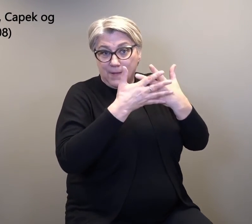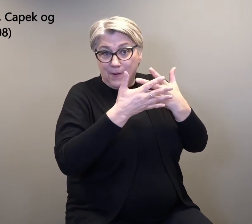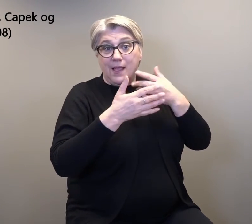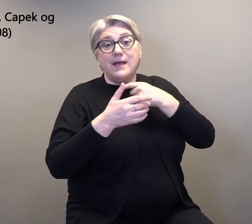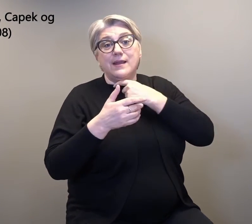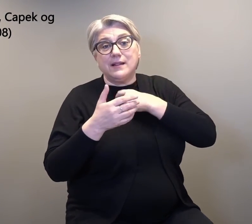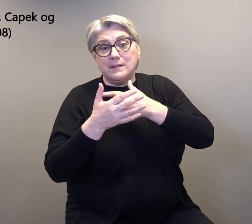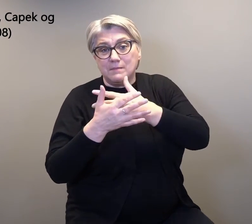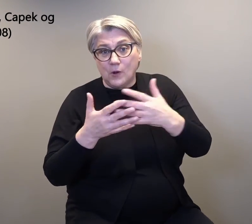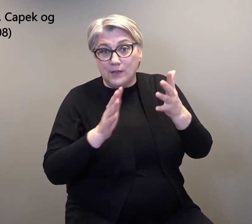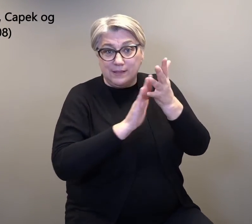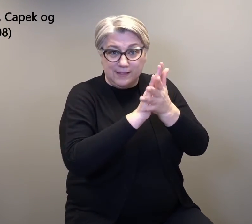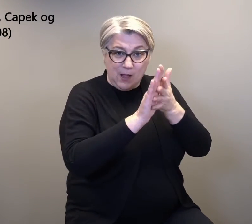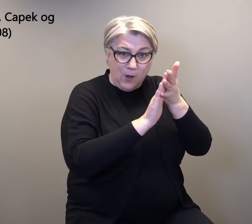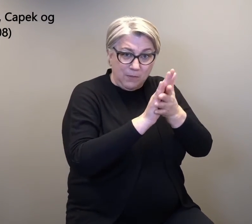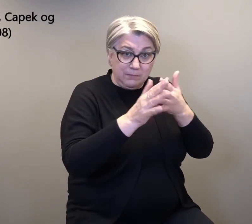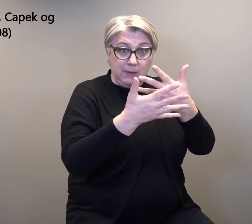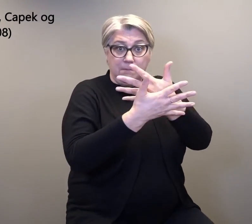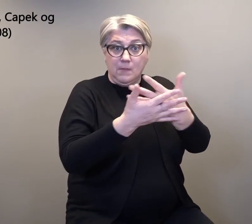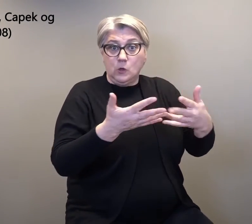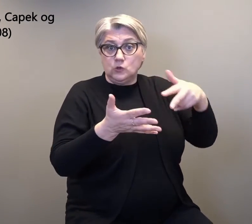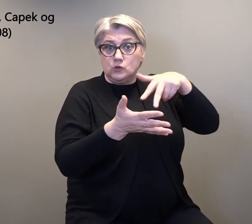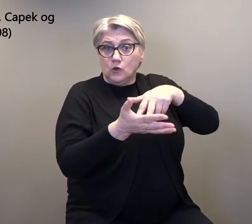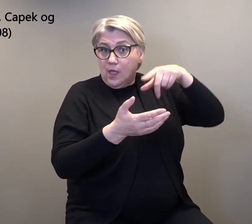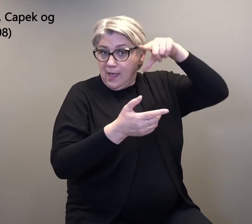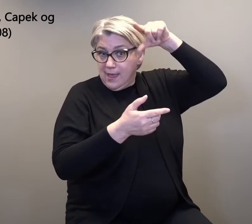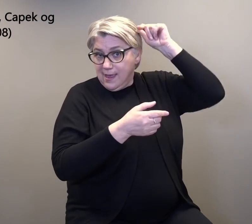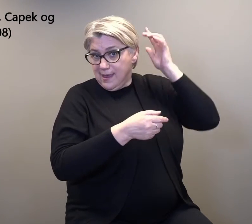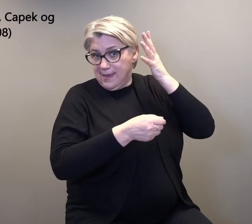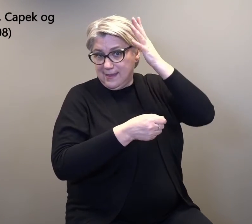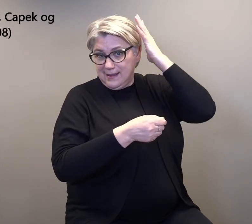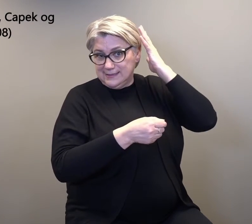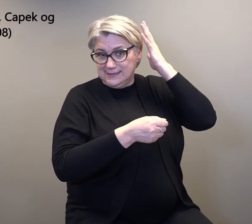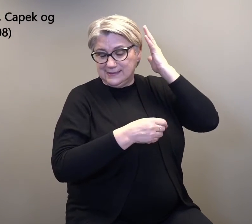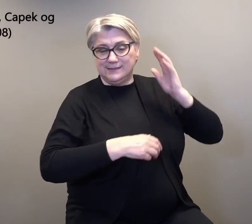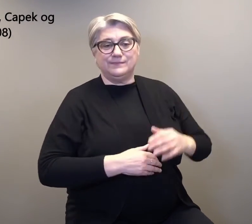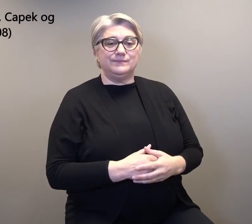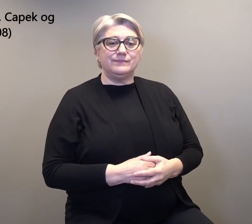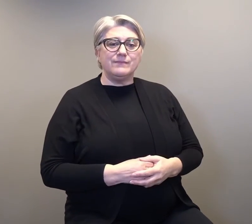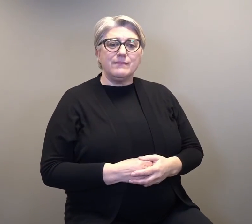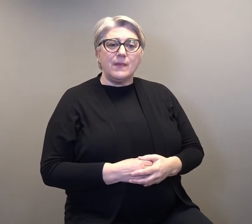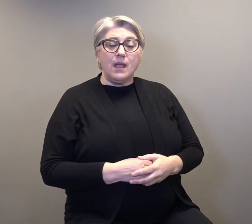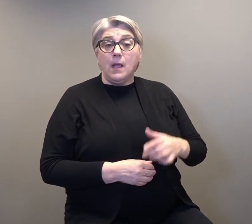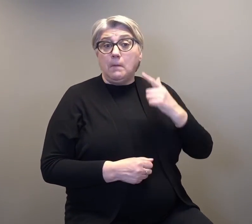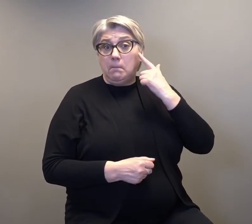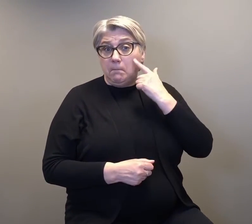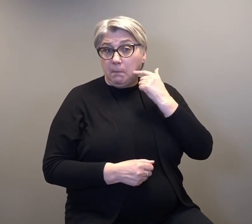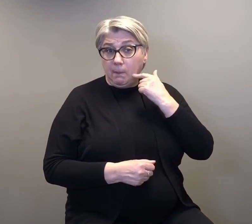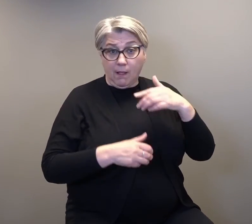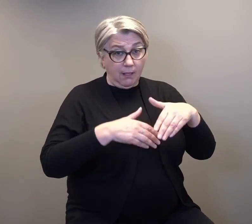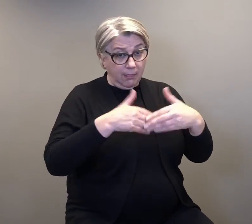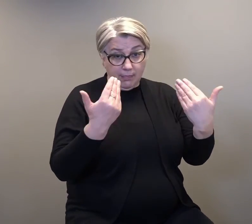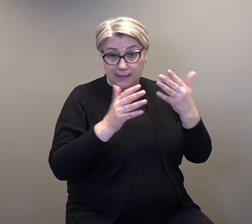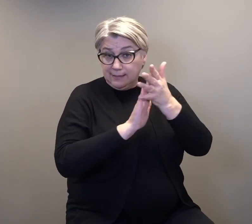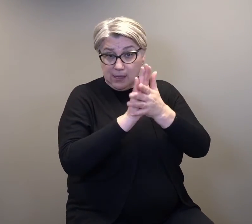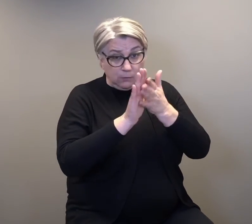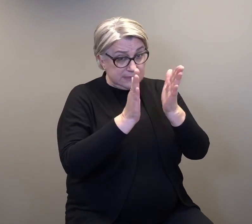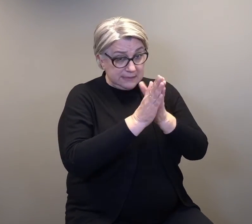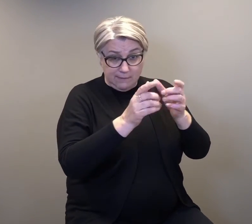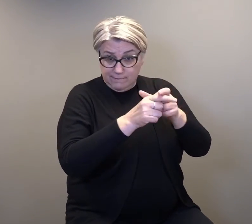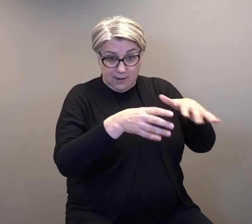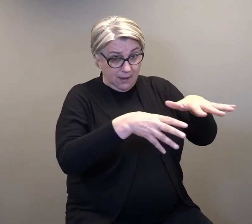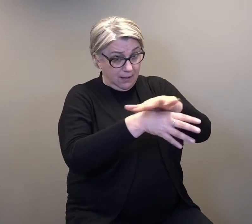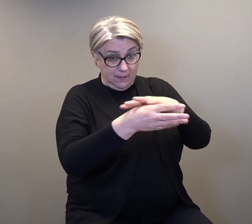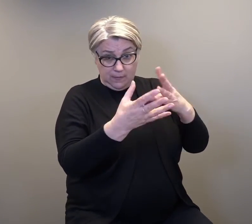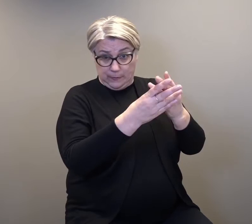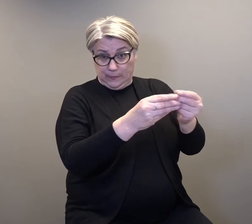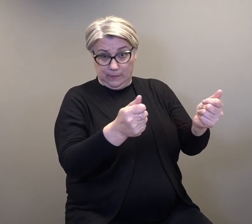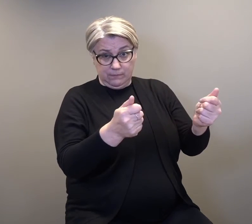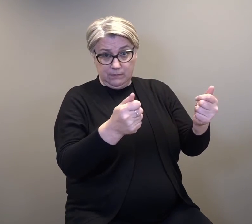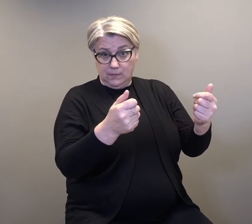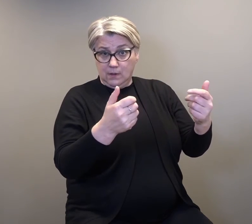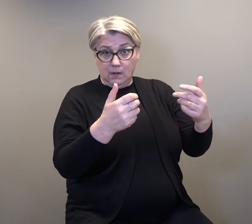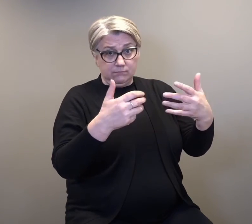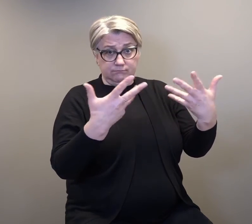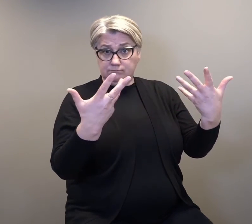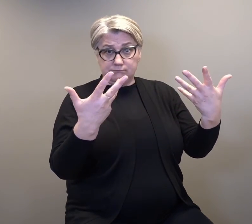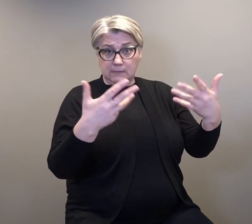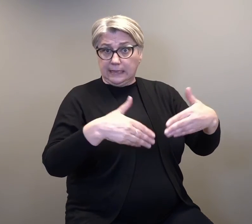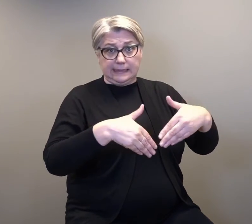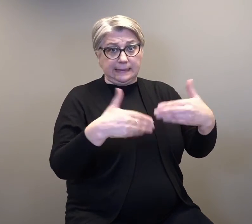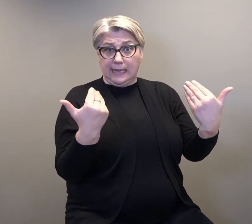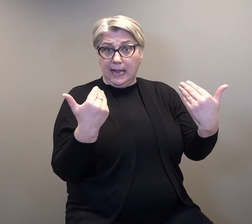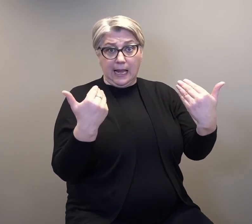raddmál og táknmál, í málstöð heilans. Án táknmálssamfélags verður ekki